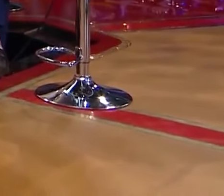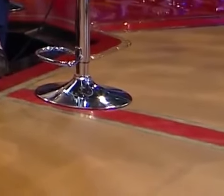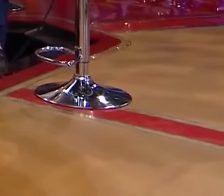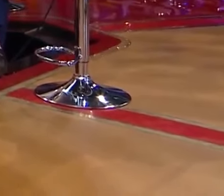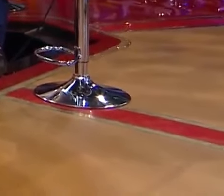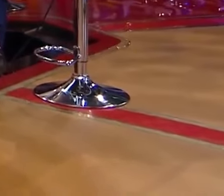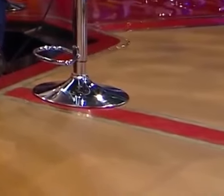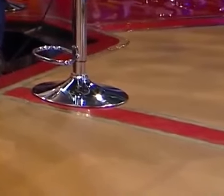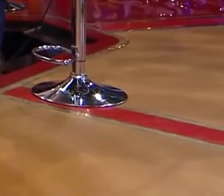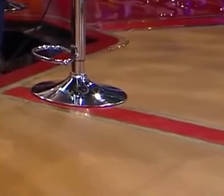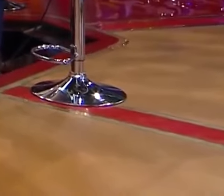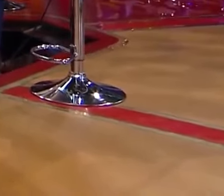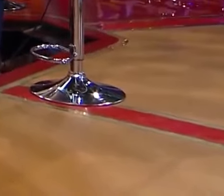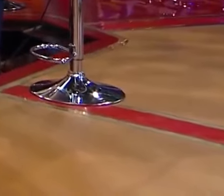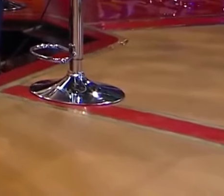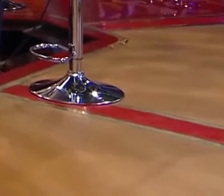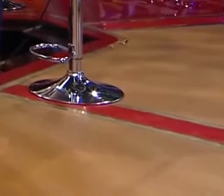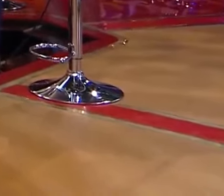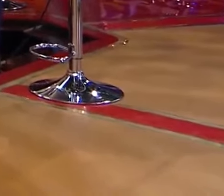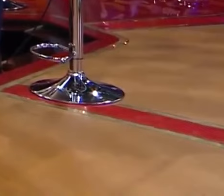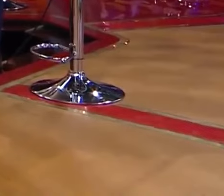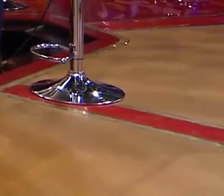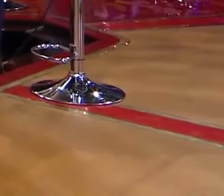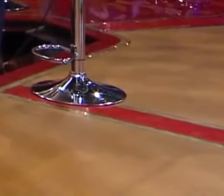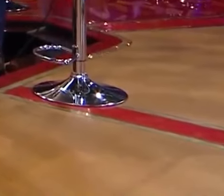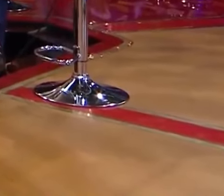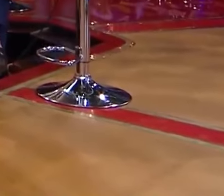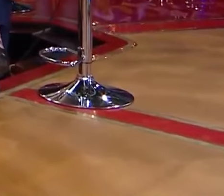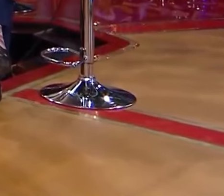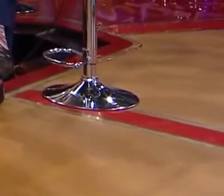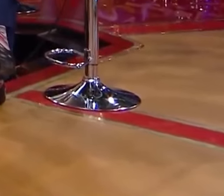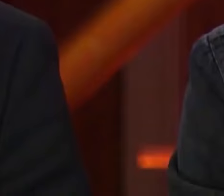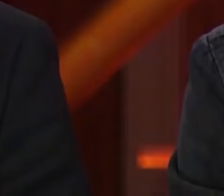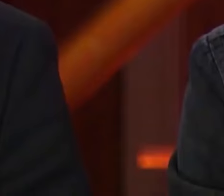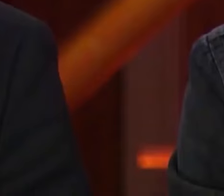bir film fadikle beraber oynamıştık Evet Yani çok acayip biriş güzel iş olmuştu